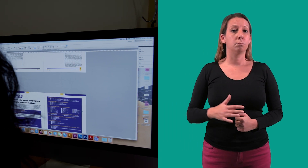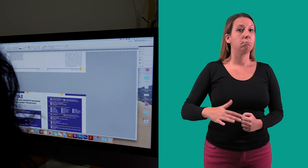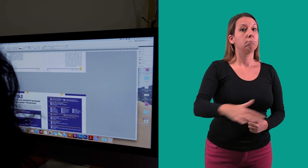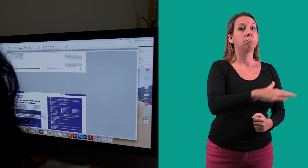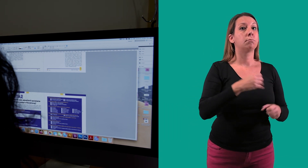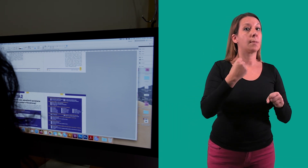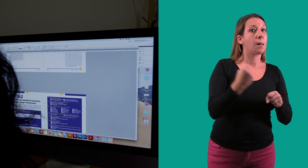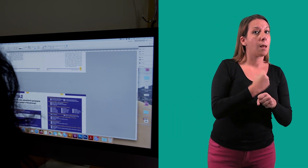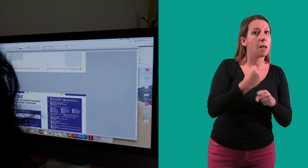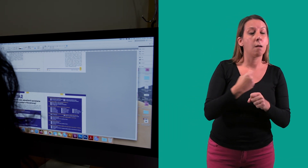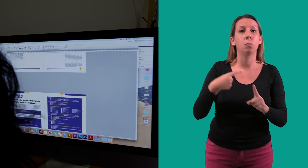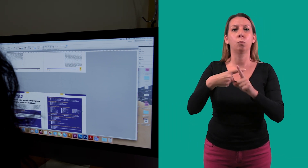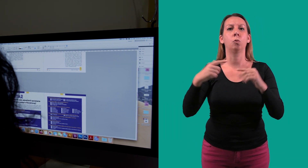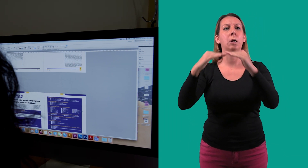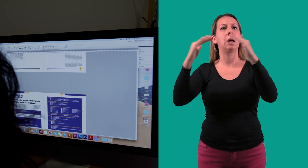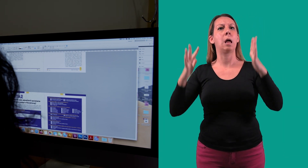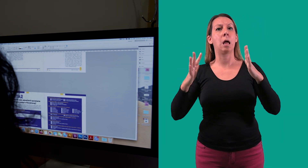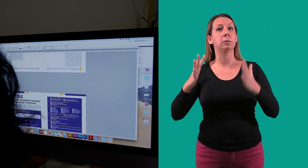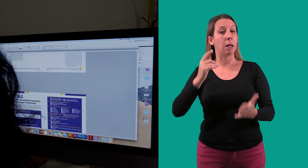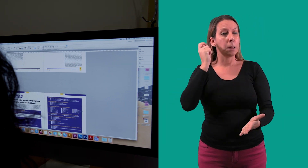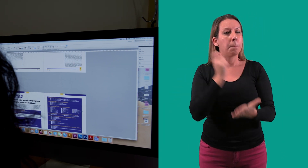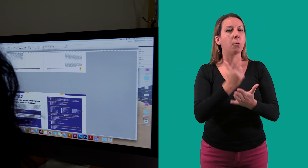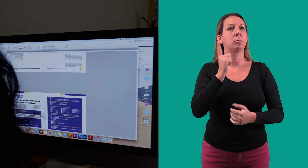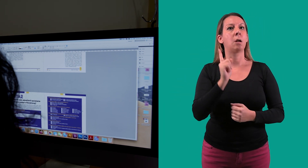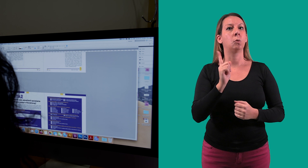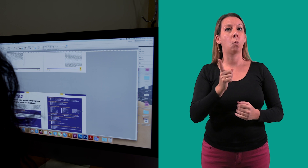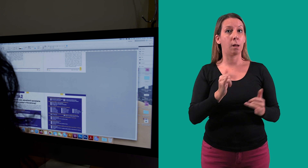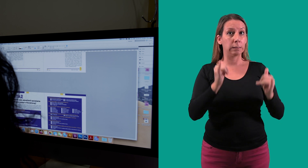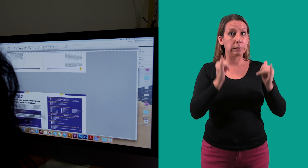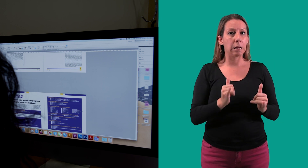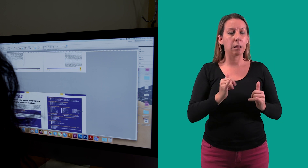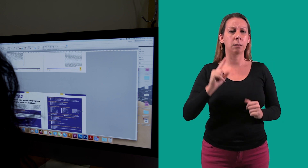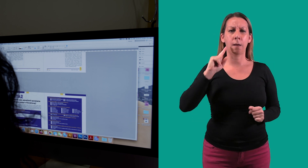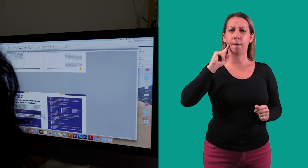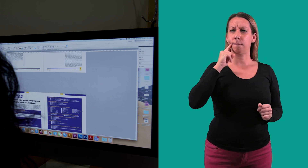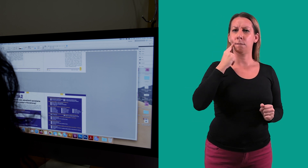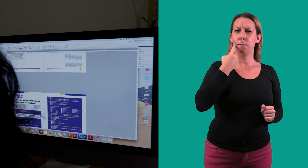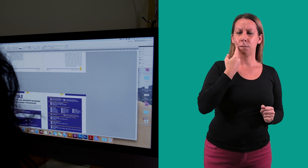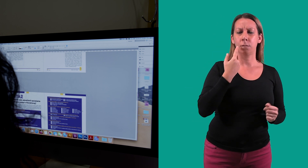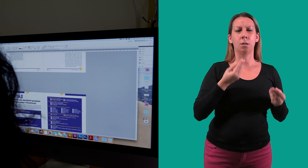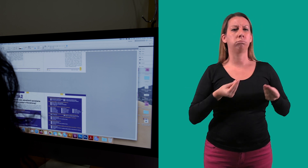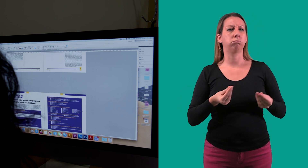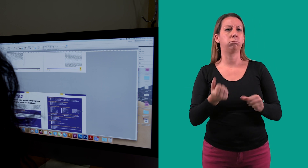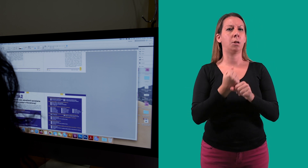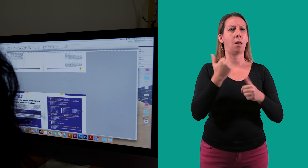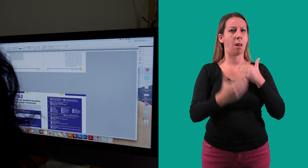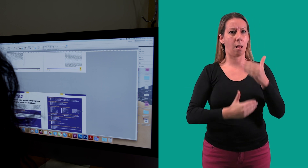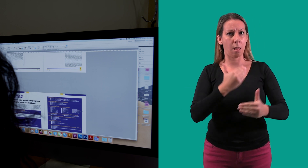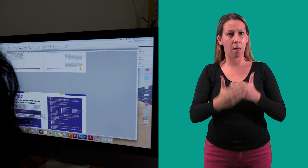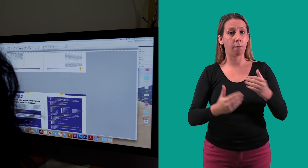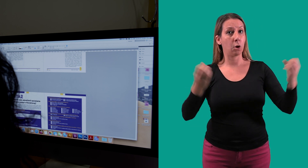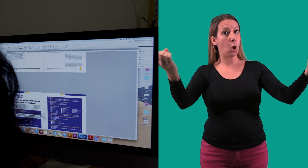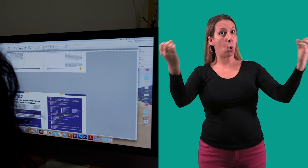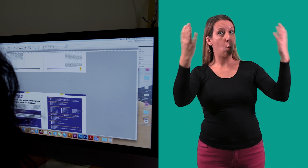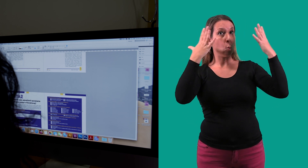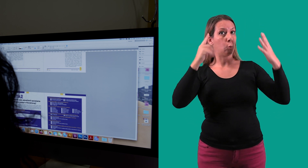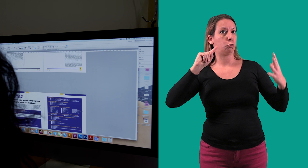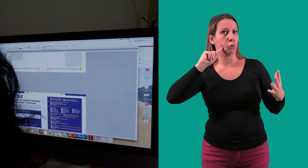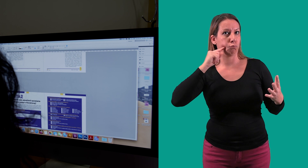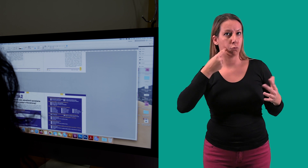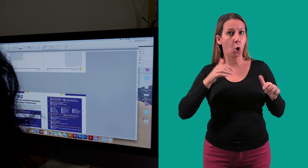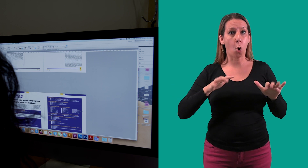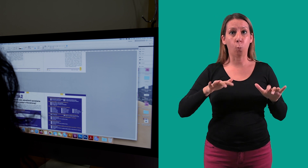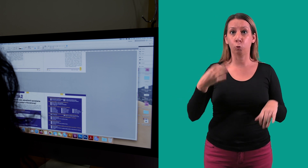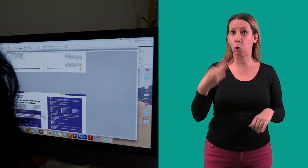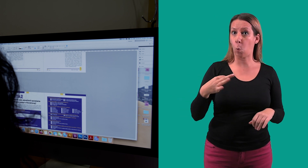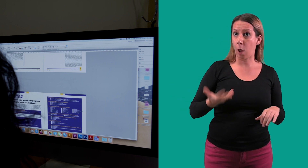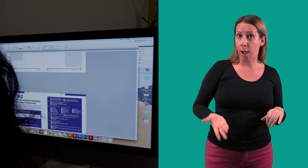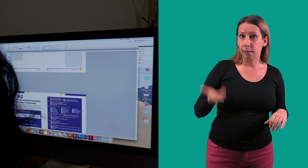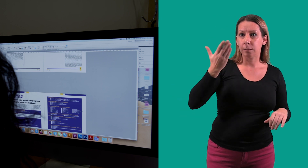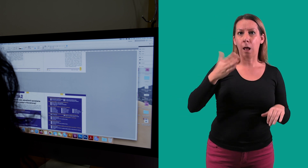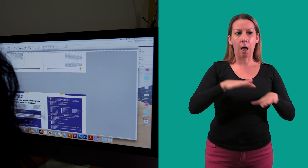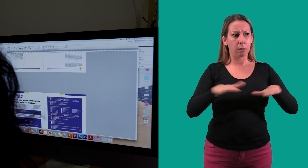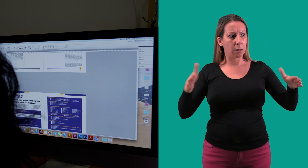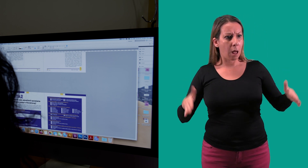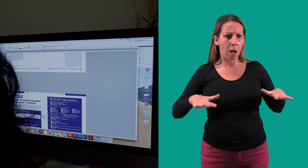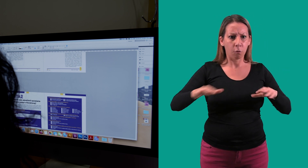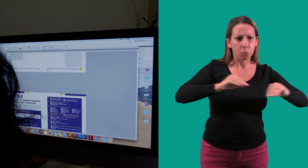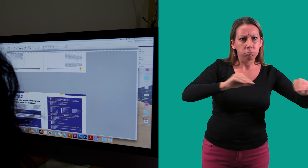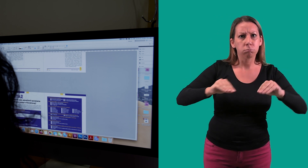Per Petra è importante, sia al lavoro che a casa, avere una buona sedia, una luce sufficiente, un computer di alta qualità...